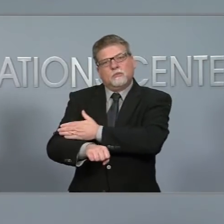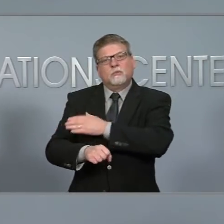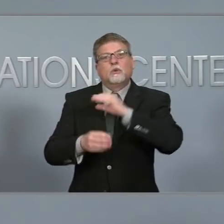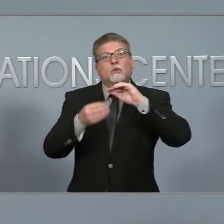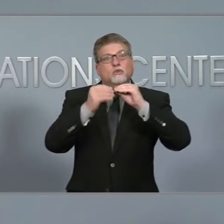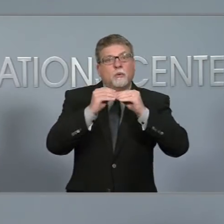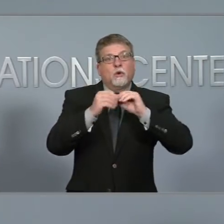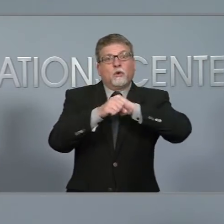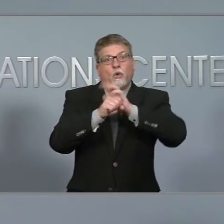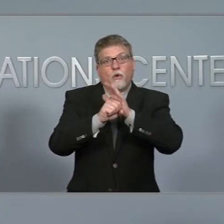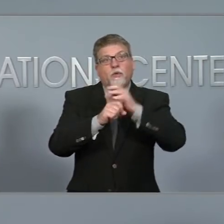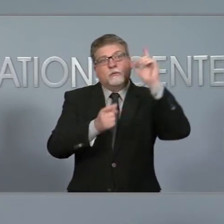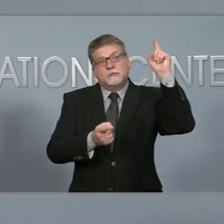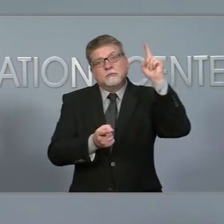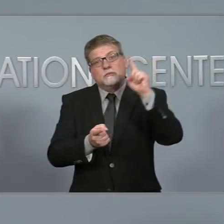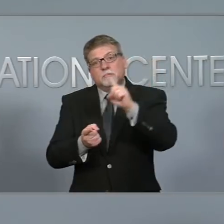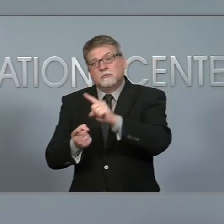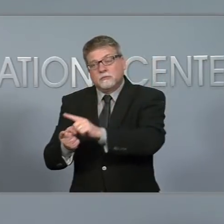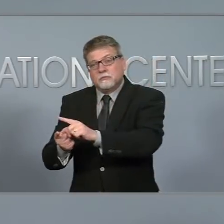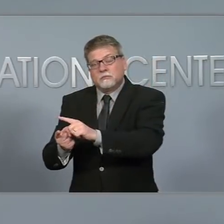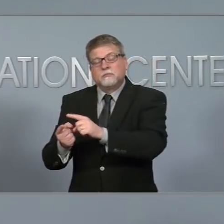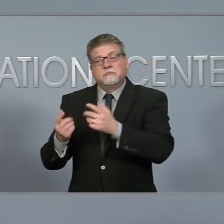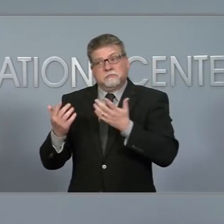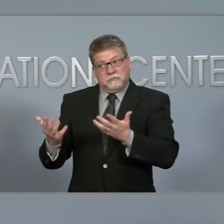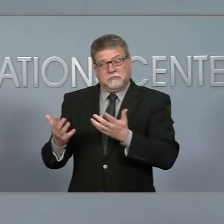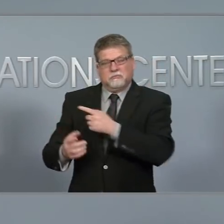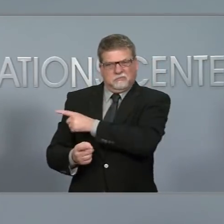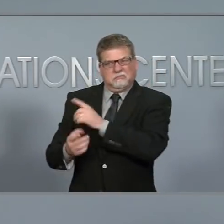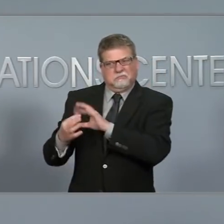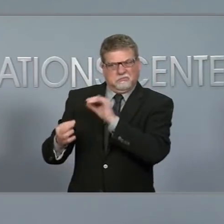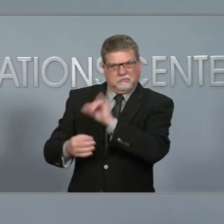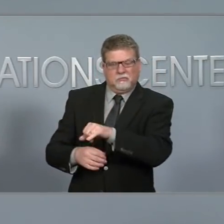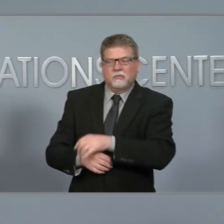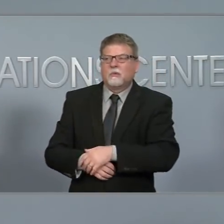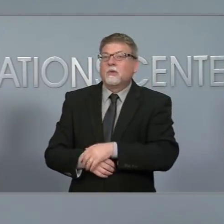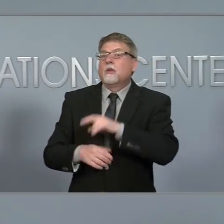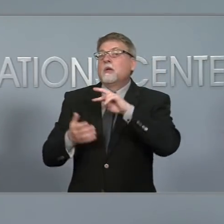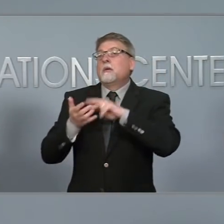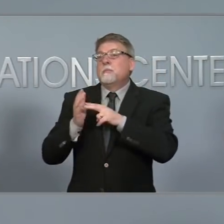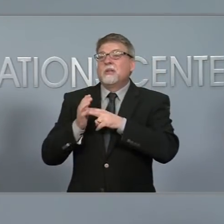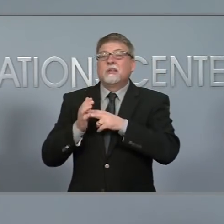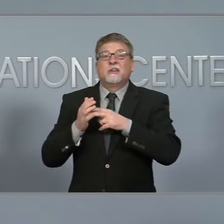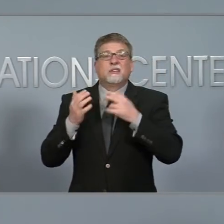Gracias por tomar mi llamada gobernador